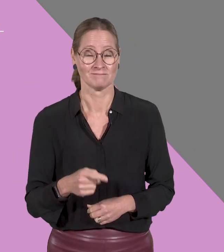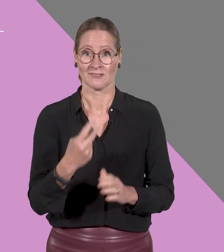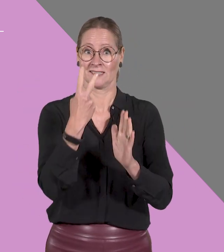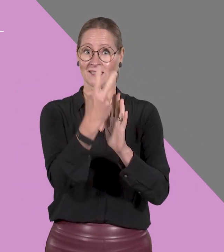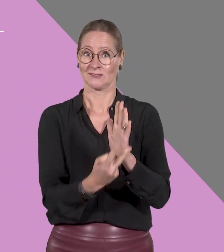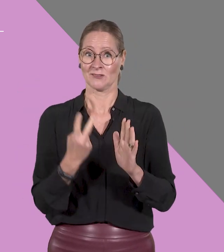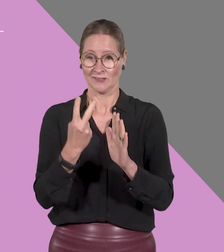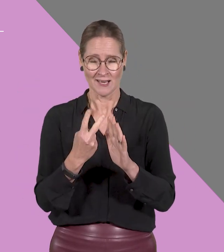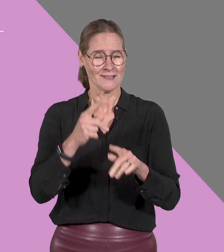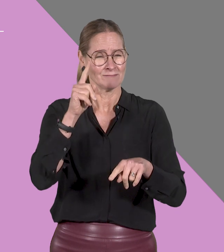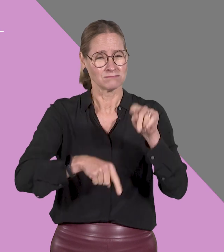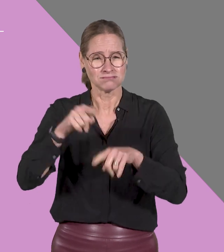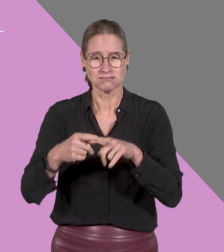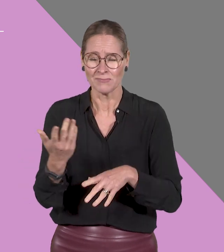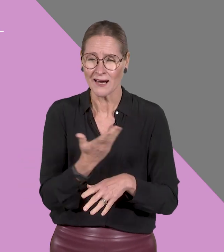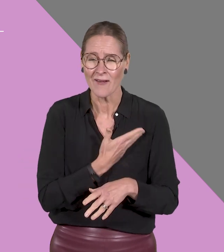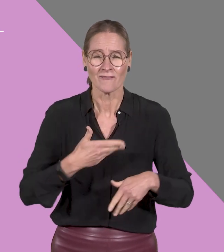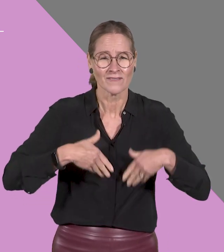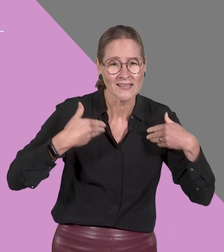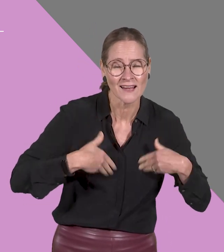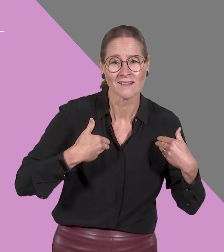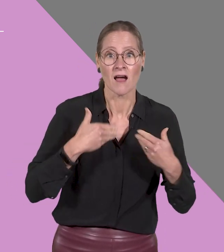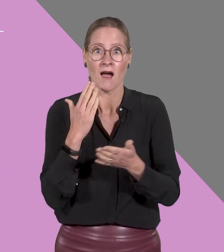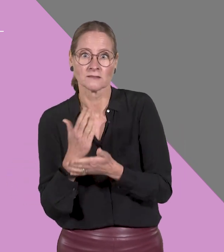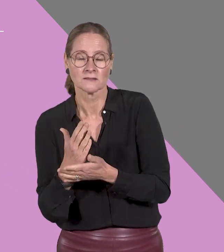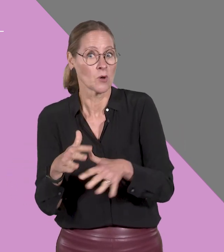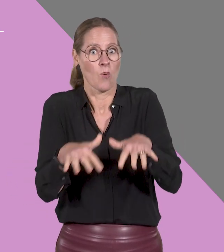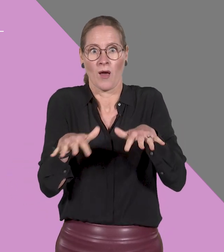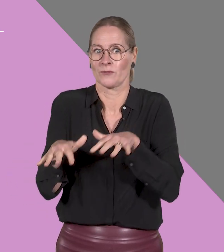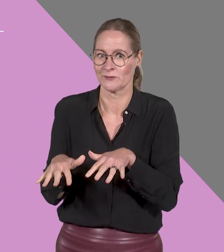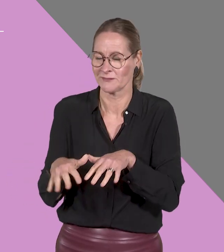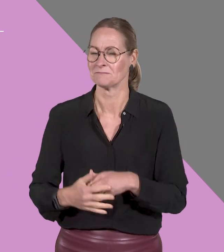Kahteen tuntiin mahtuu paljon viihdettä, asiaa ja yllätyksiä!